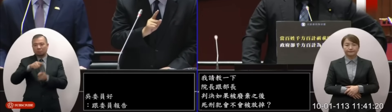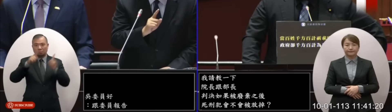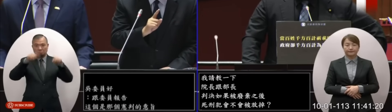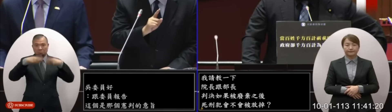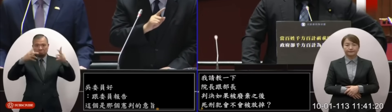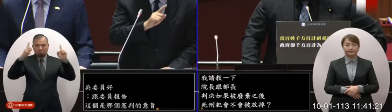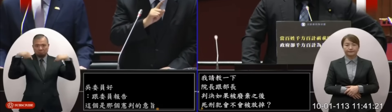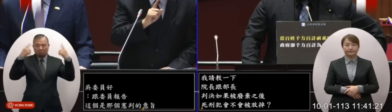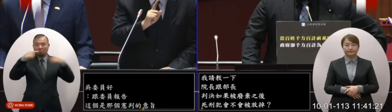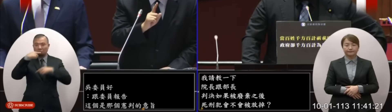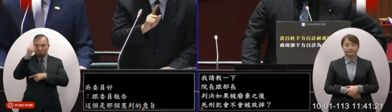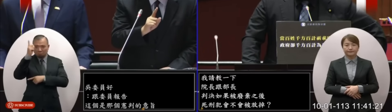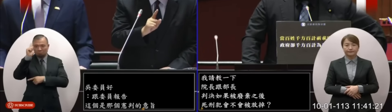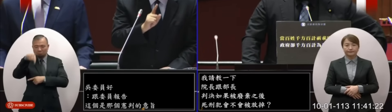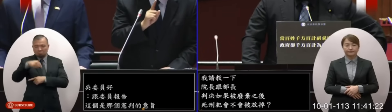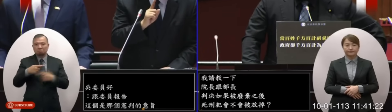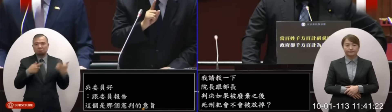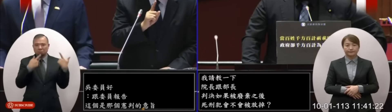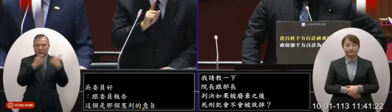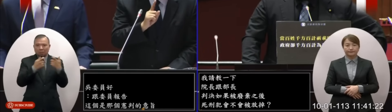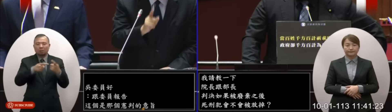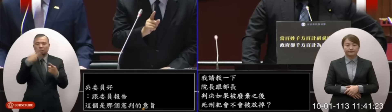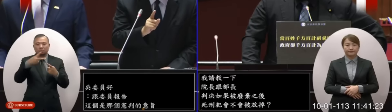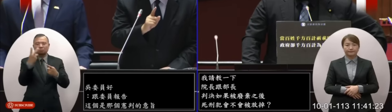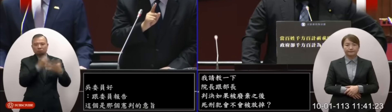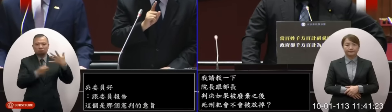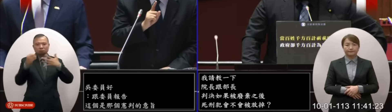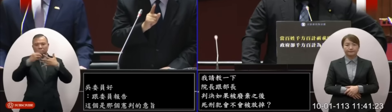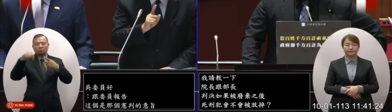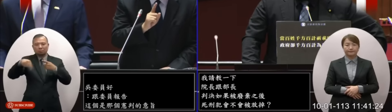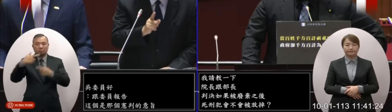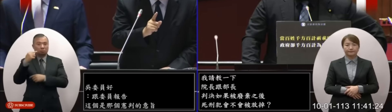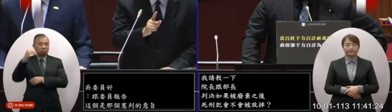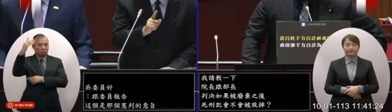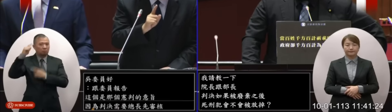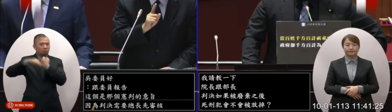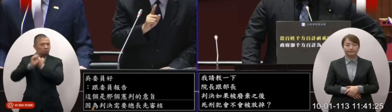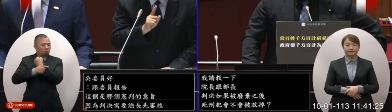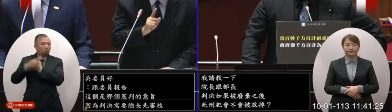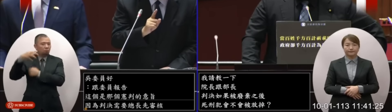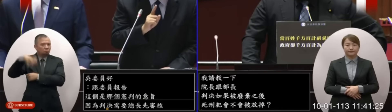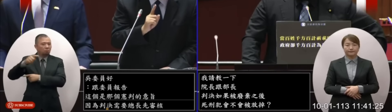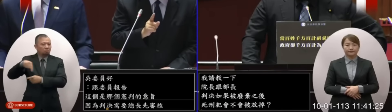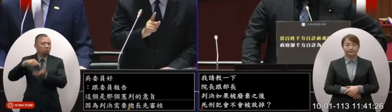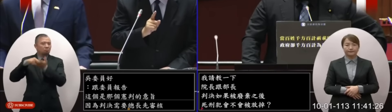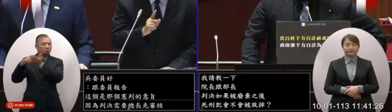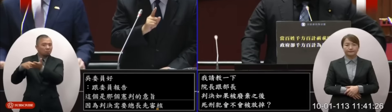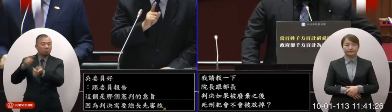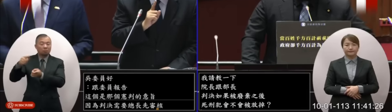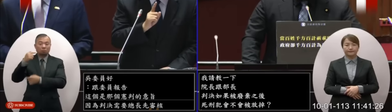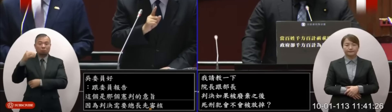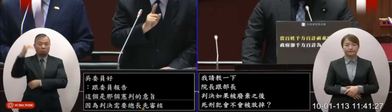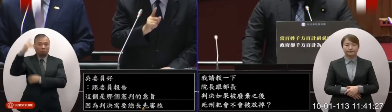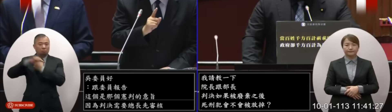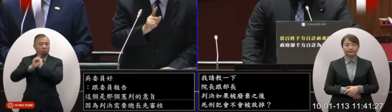之後才會爭最高法院來提 來提賠償上訴 當然最高法院 他就這個案件